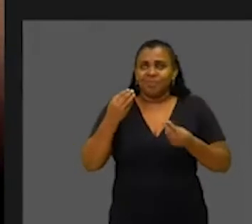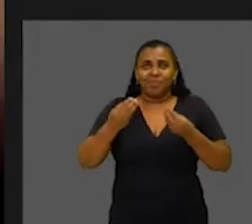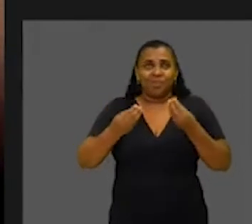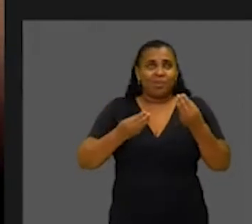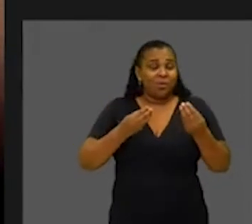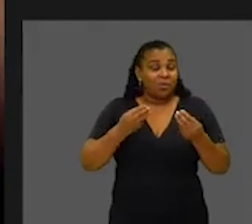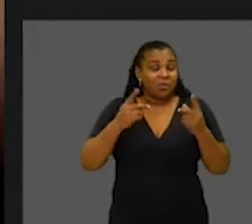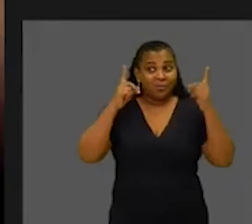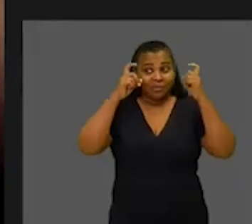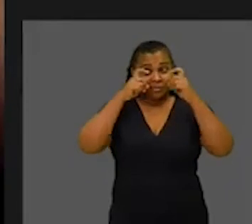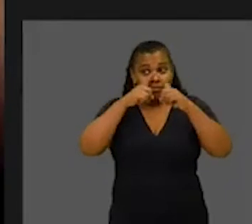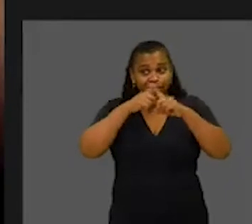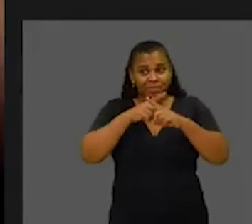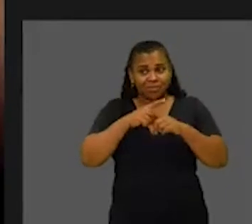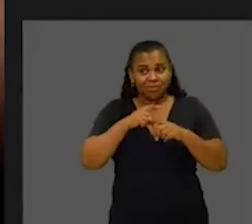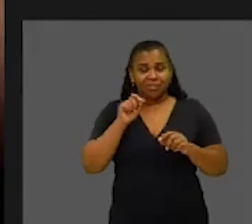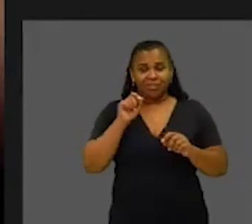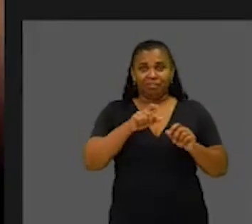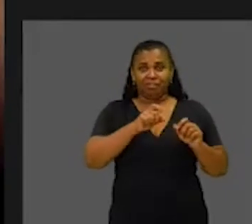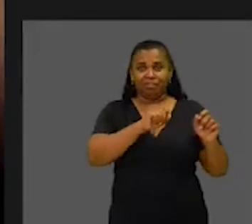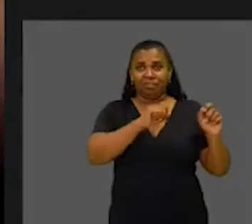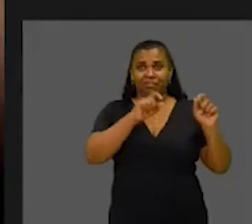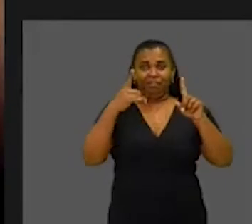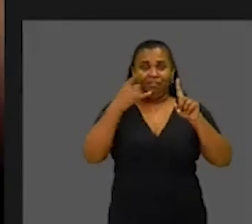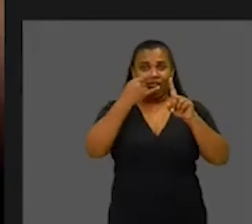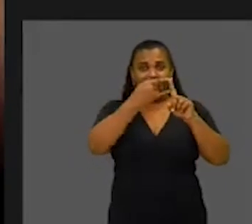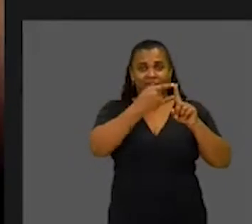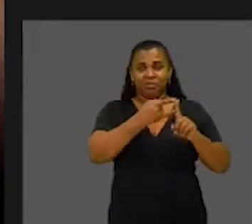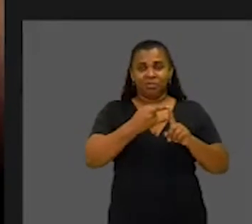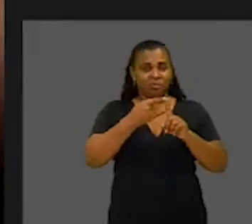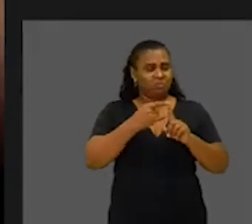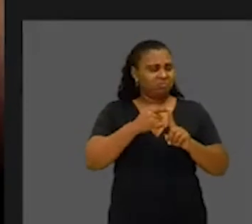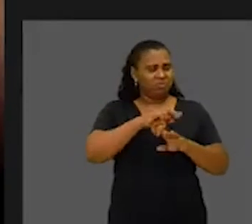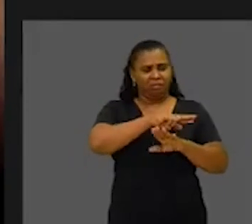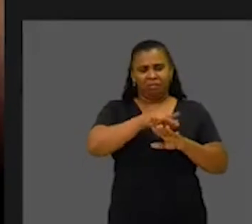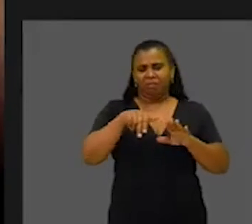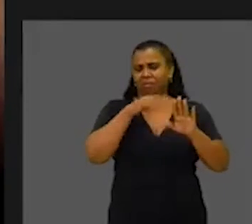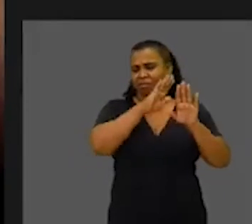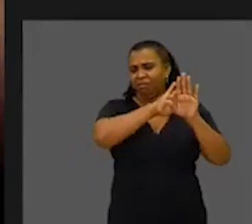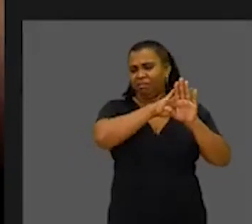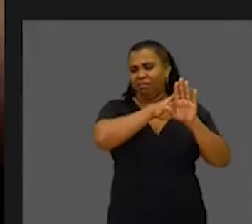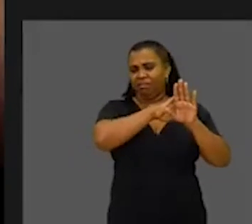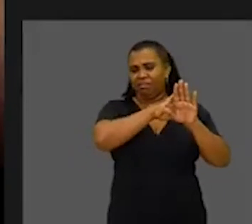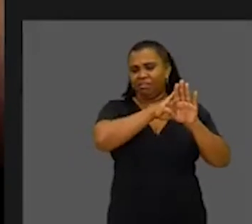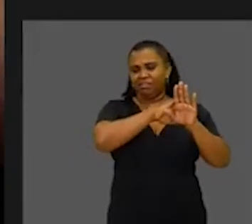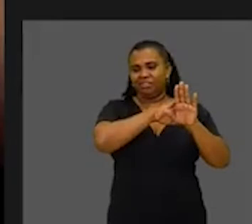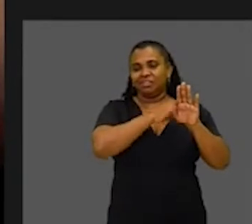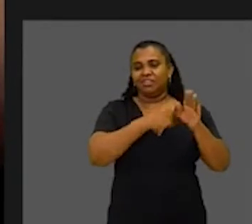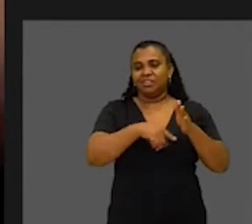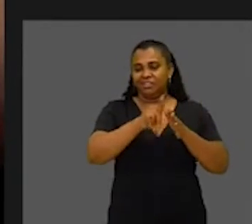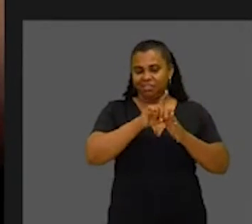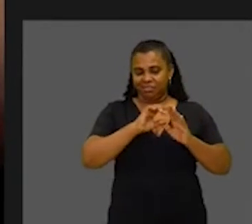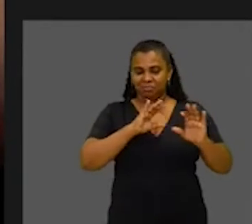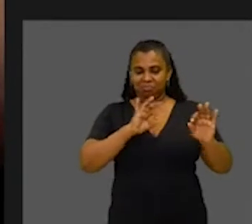não é só ligar o zoom é muito mais coisa e como eu também andei organizando a vida dentro pessoais eu